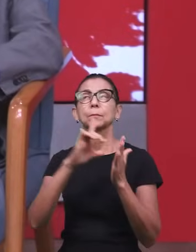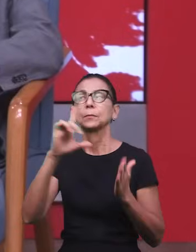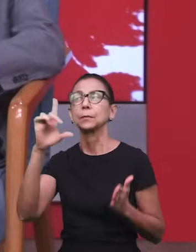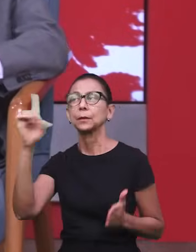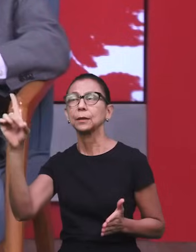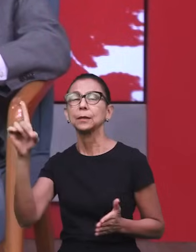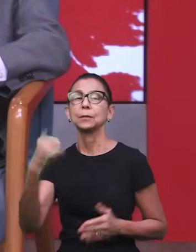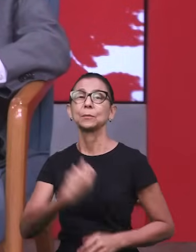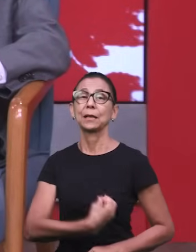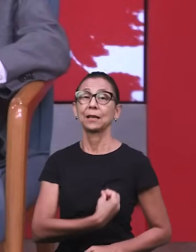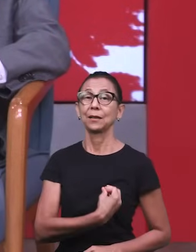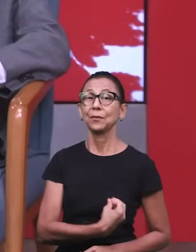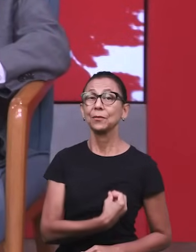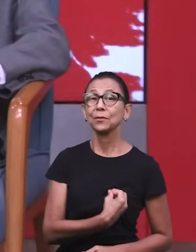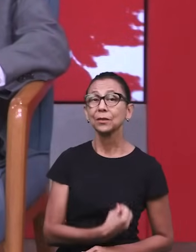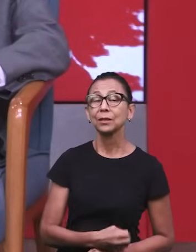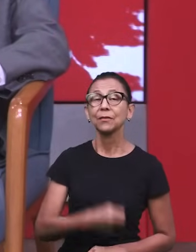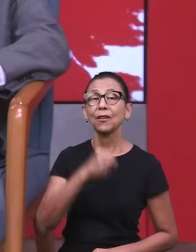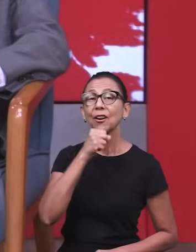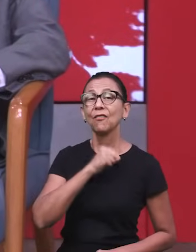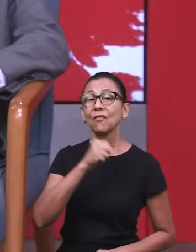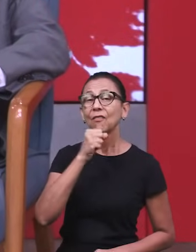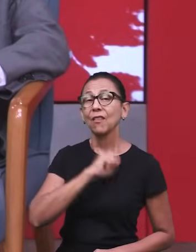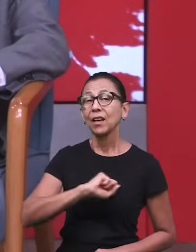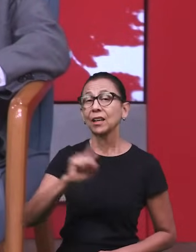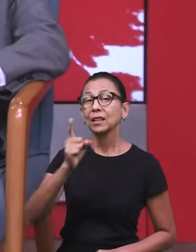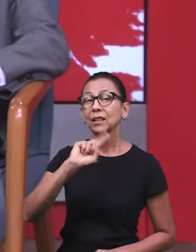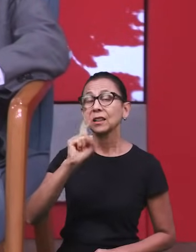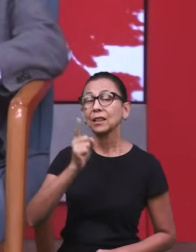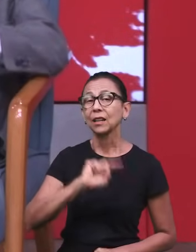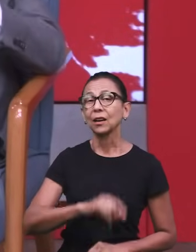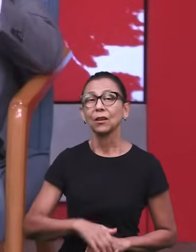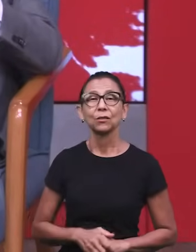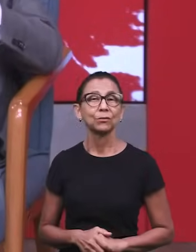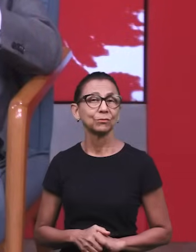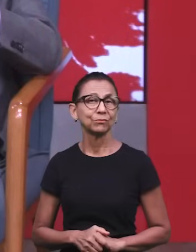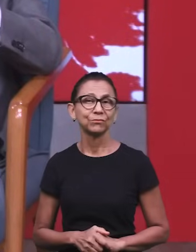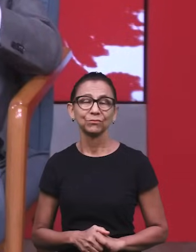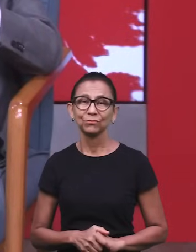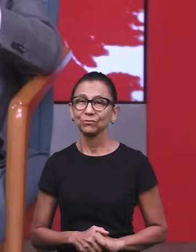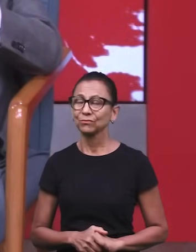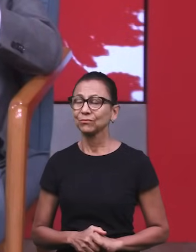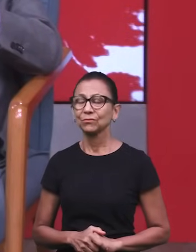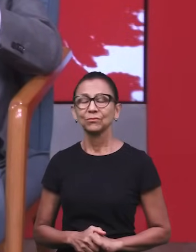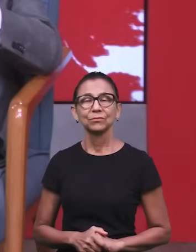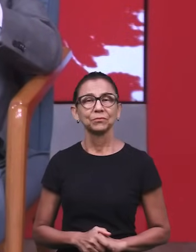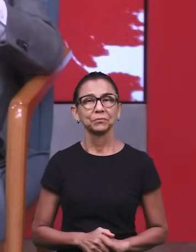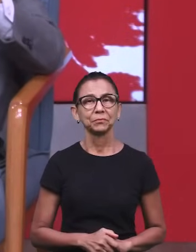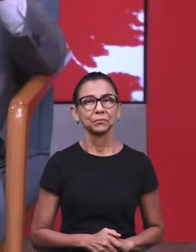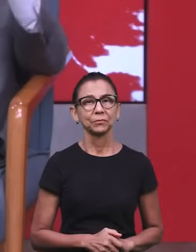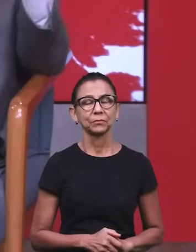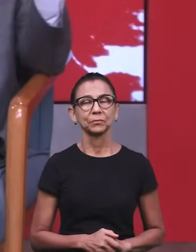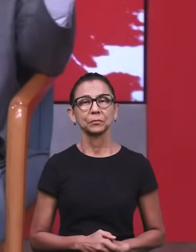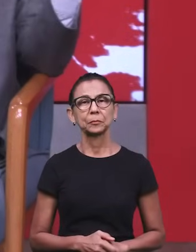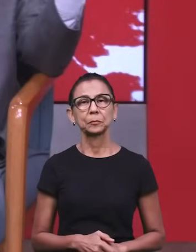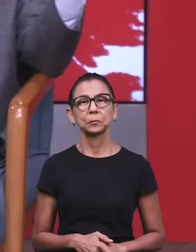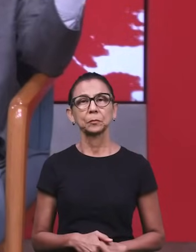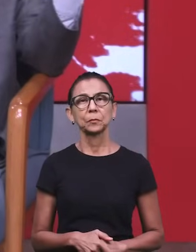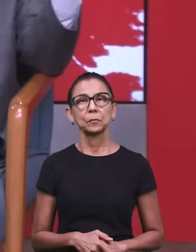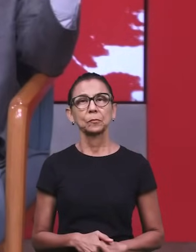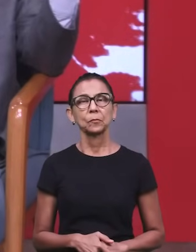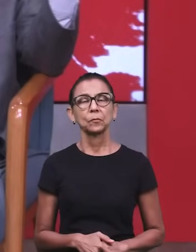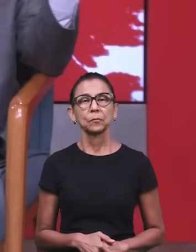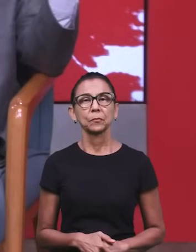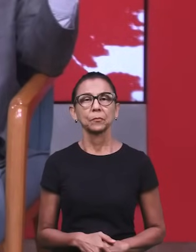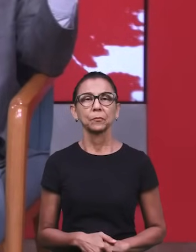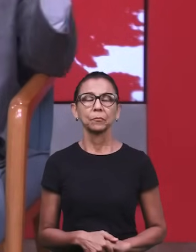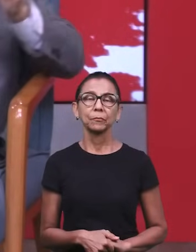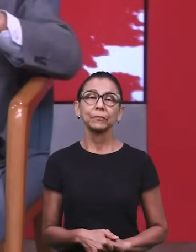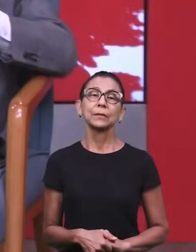palavra não está desatualizada não a palavra ela ela ela ela está secularizada porque as